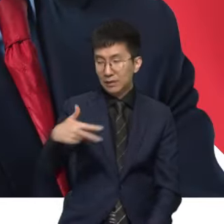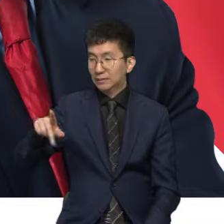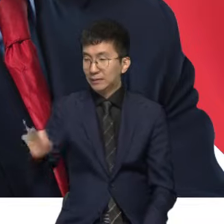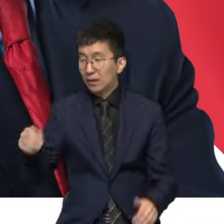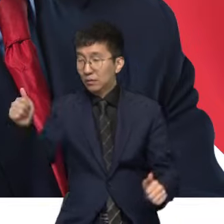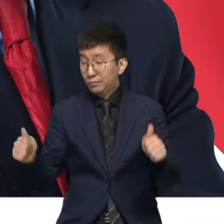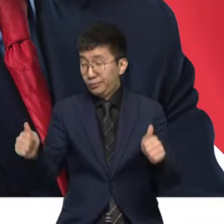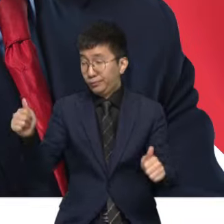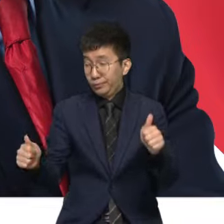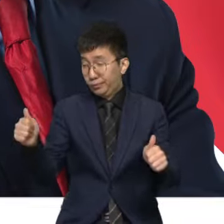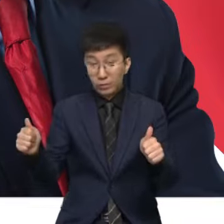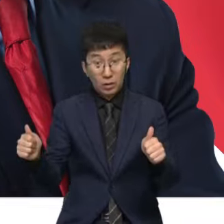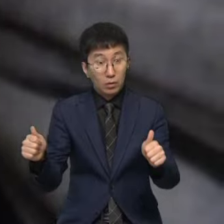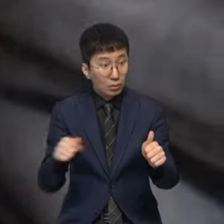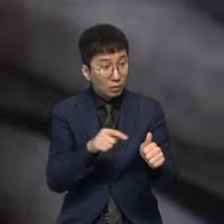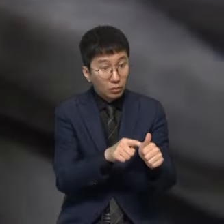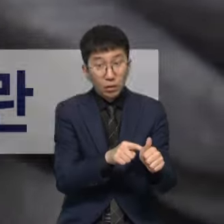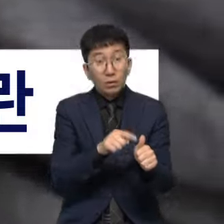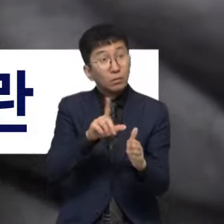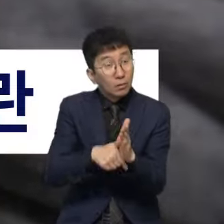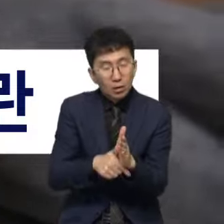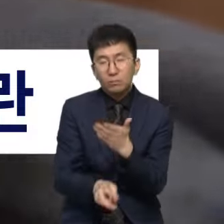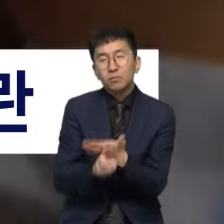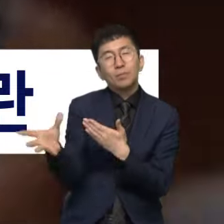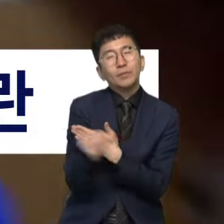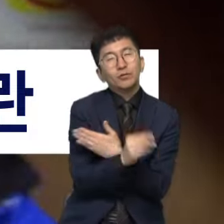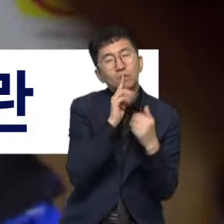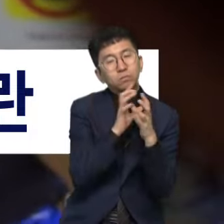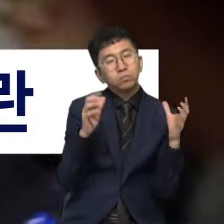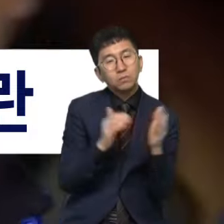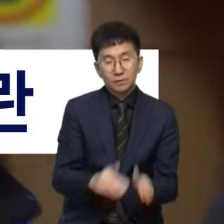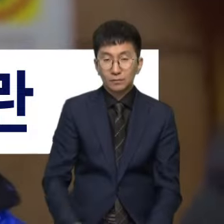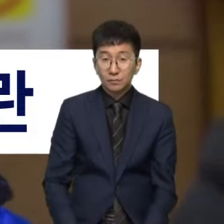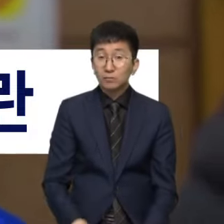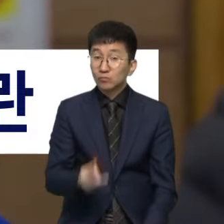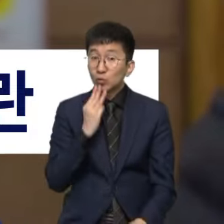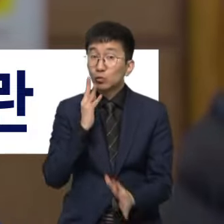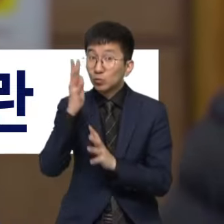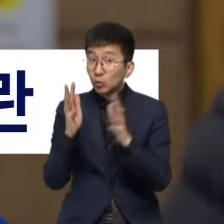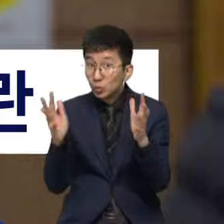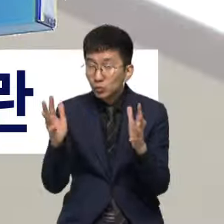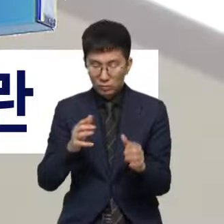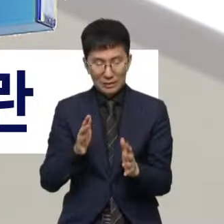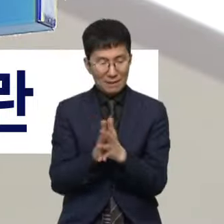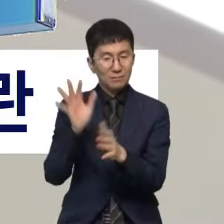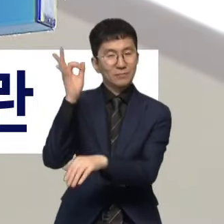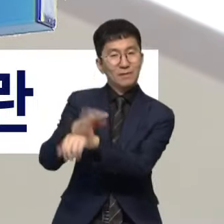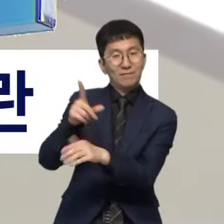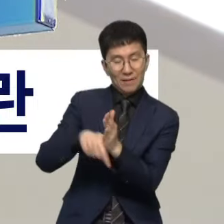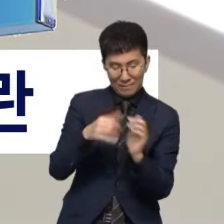꺾고 승리를 거머쥐었습니다. 양 후보는 서울 서초구 아파트를 사면서 대학생 딸 명의로 사업자대훌 11억 원을